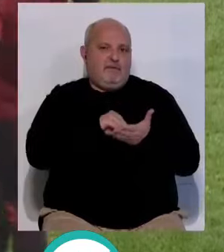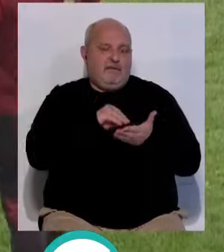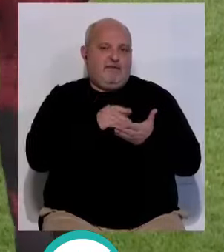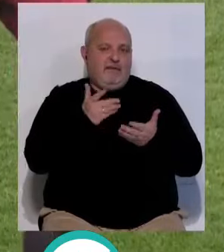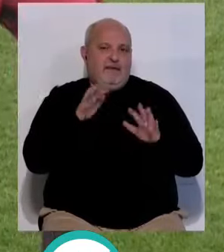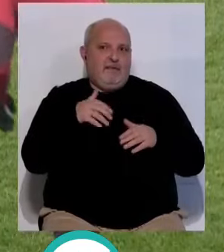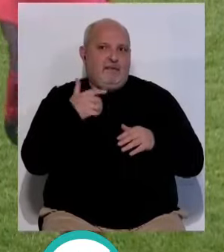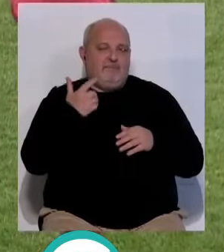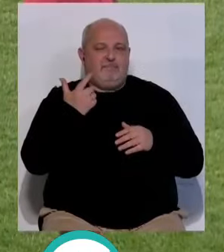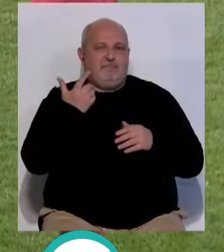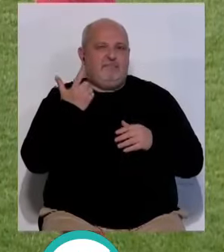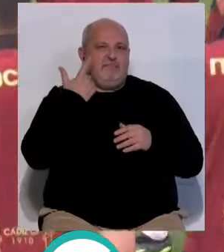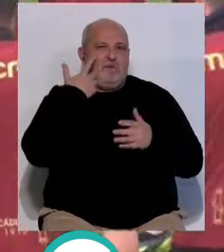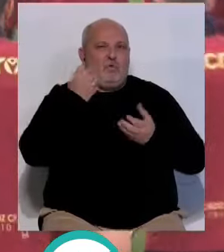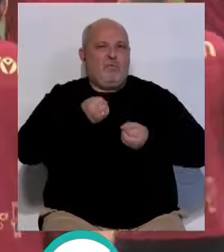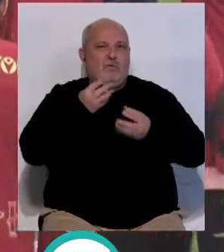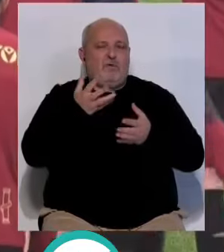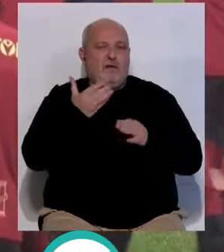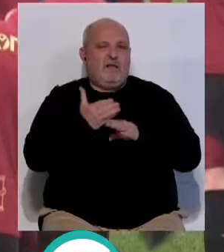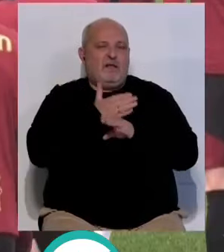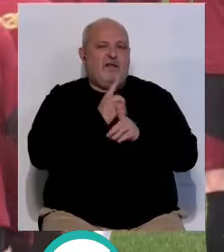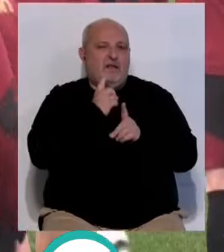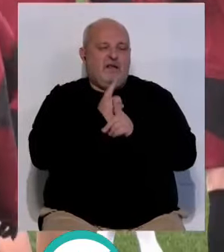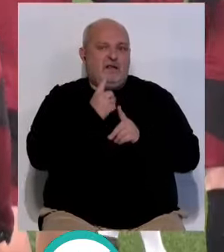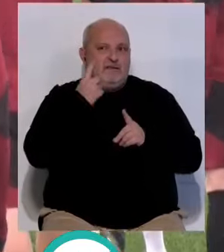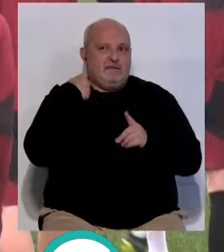vamos una cosa Que que lo comentamos en la previa del choque y lo sabíamos que el que perdiera ese